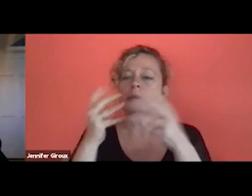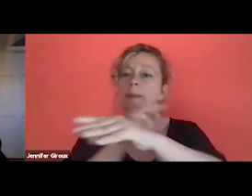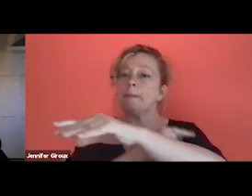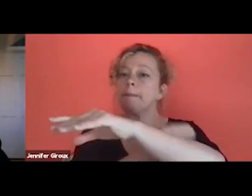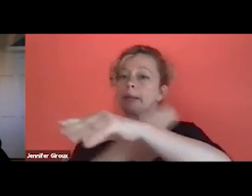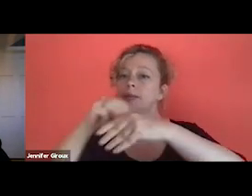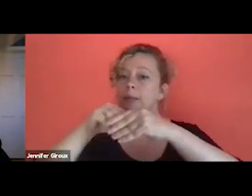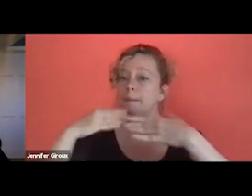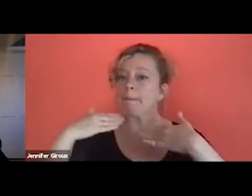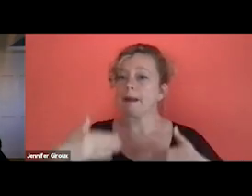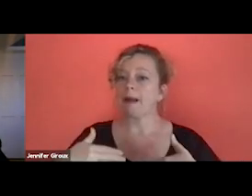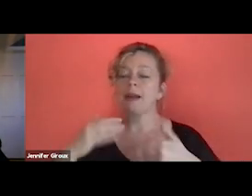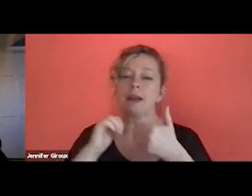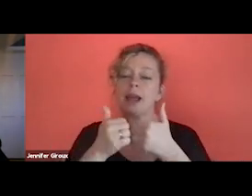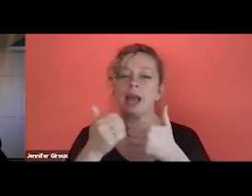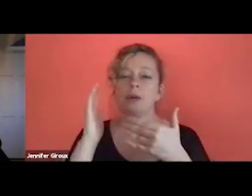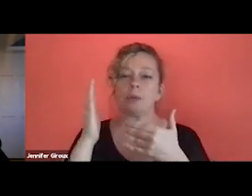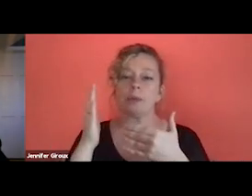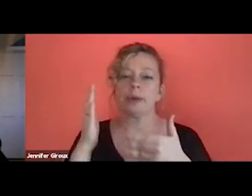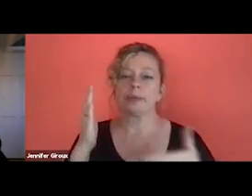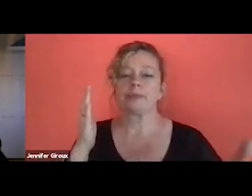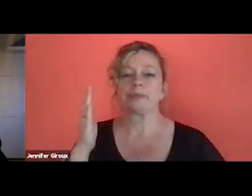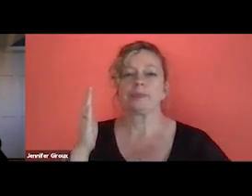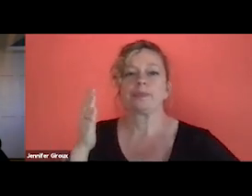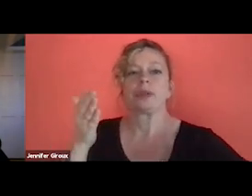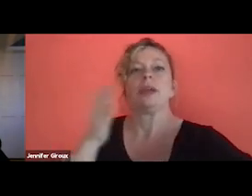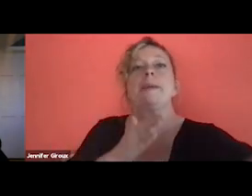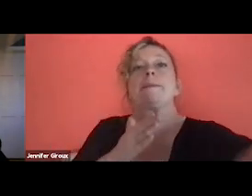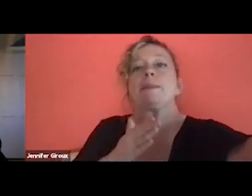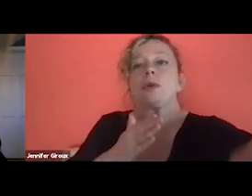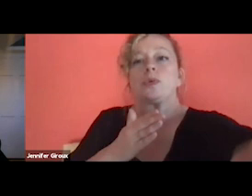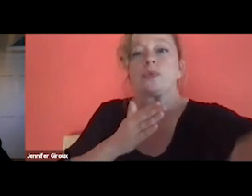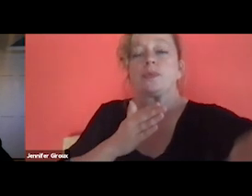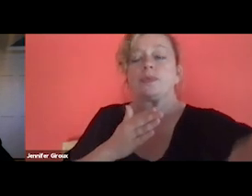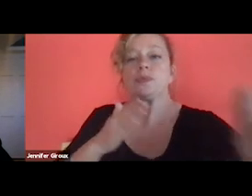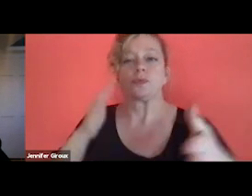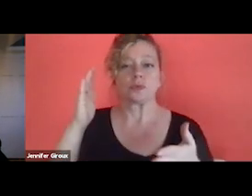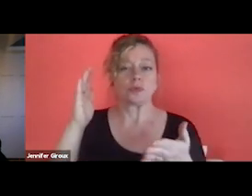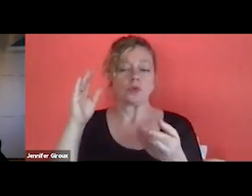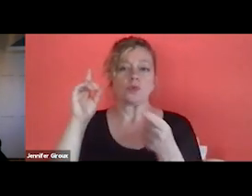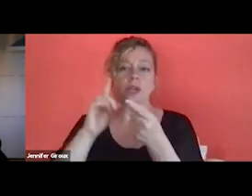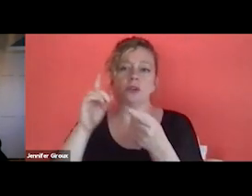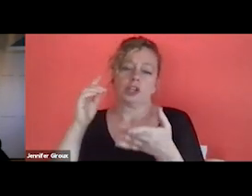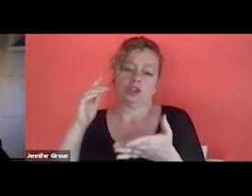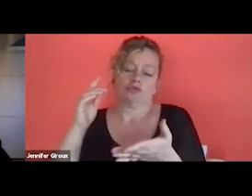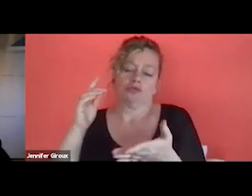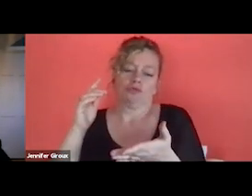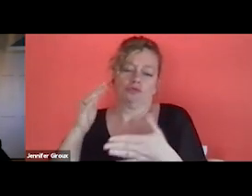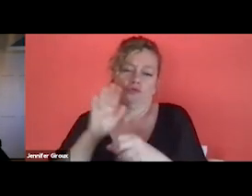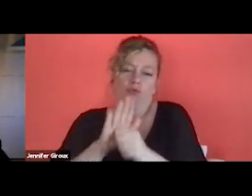y cómo realmente mejoraremos la reducción del estrés que realmente sentimos físicamente en nuestro cuerpo